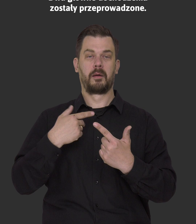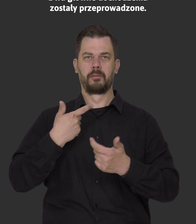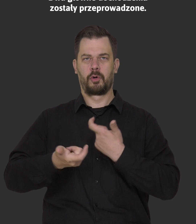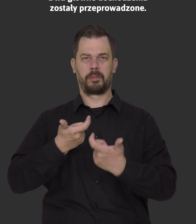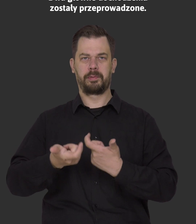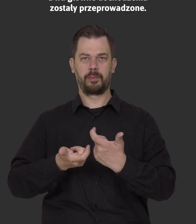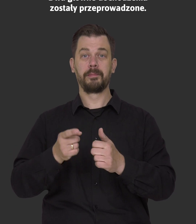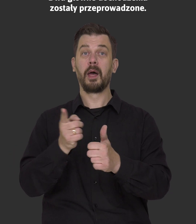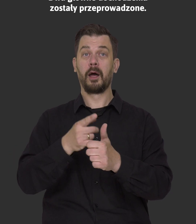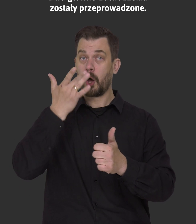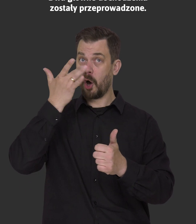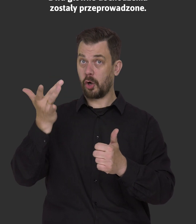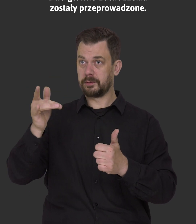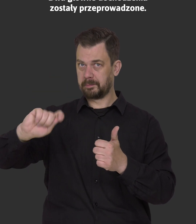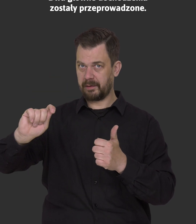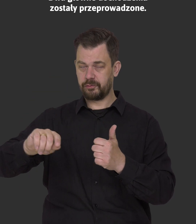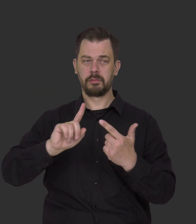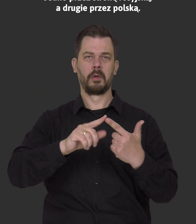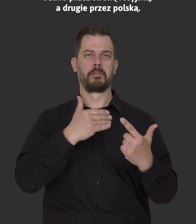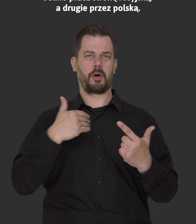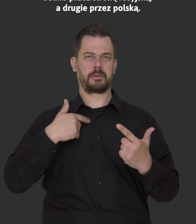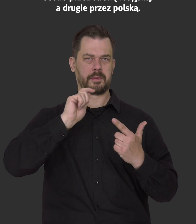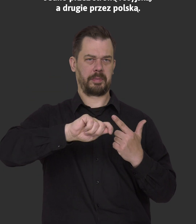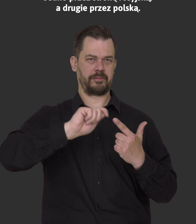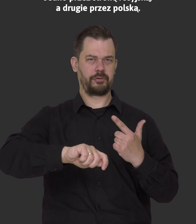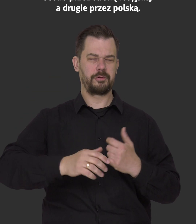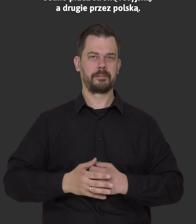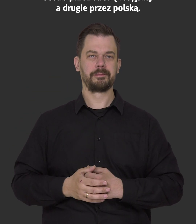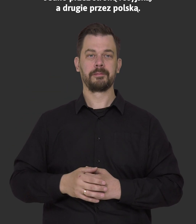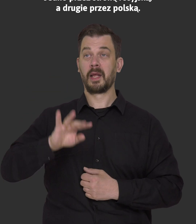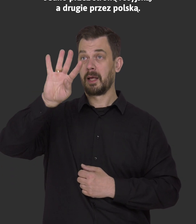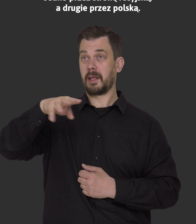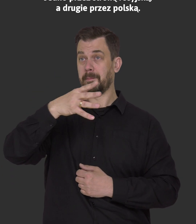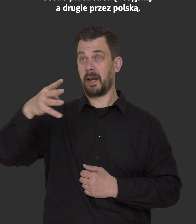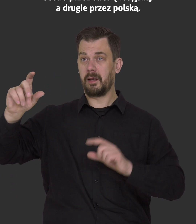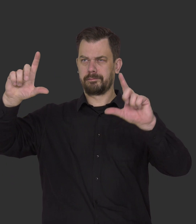Dwa główne dochodzenia zostały przeprowadzone. Jedno przez stronę rosyjską, a drugie przez polską.